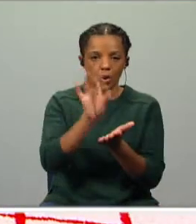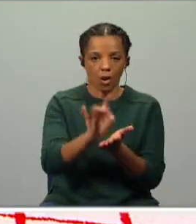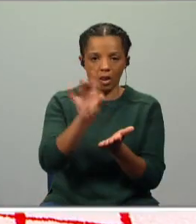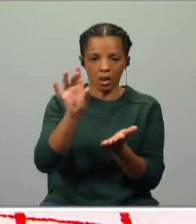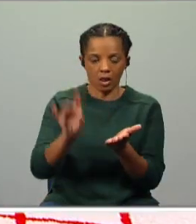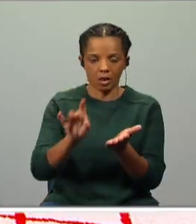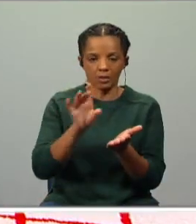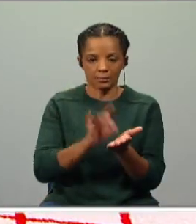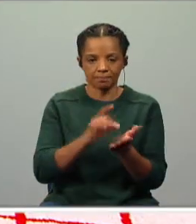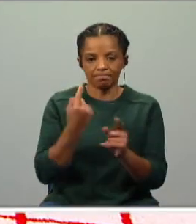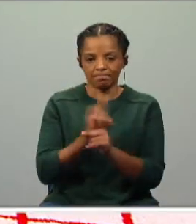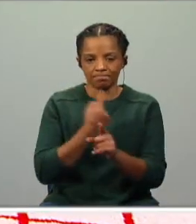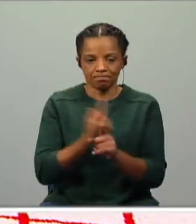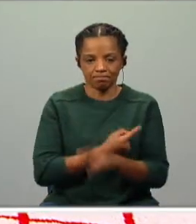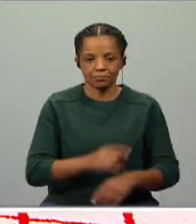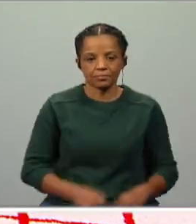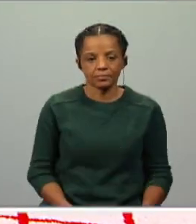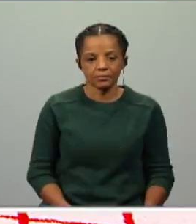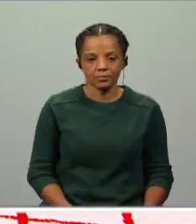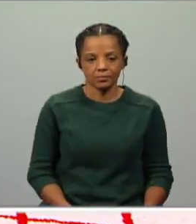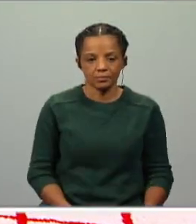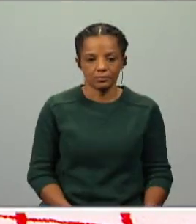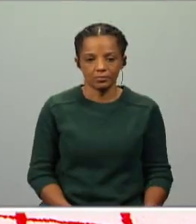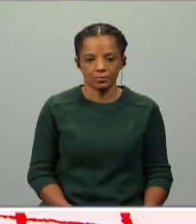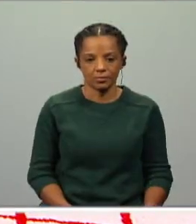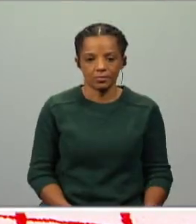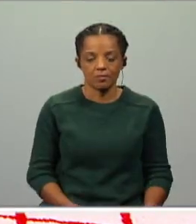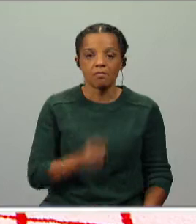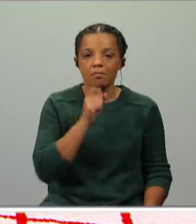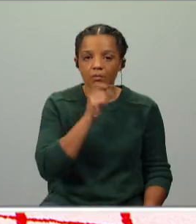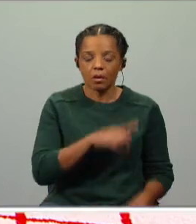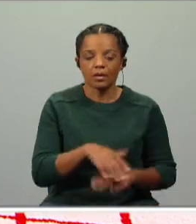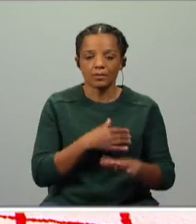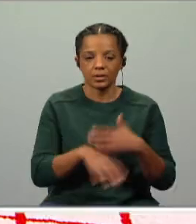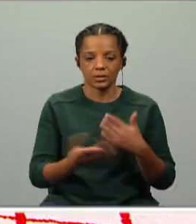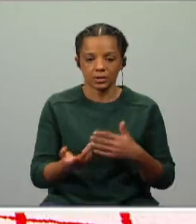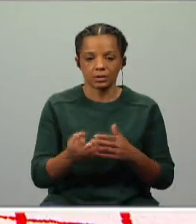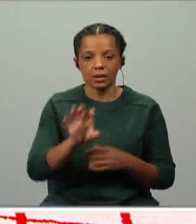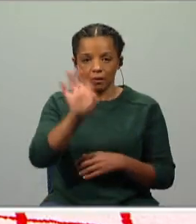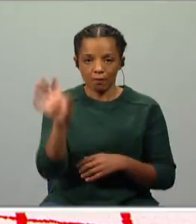colar as peças à volta é assim podem fazer de várias formas.